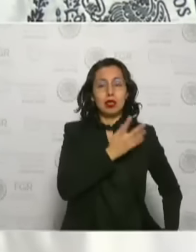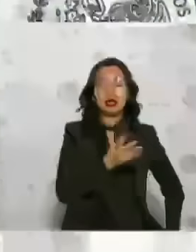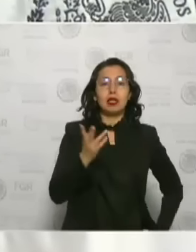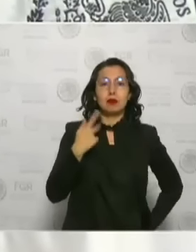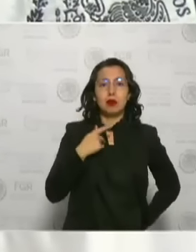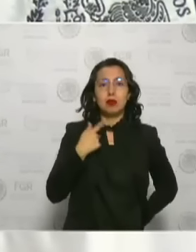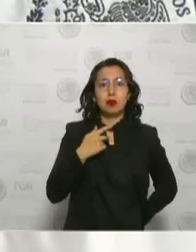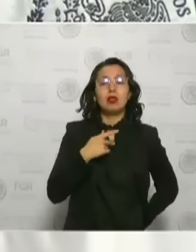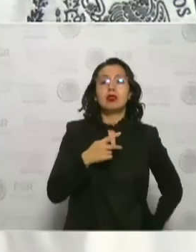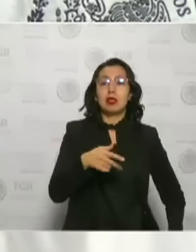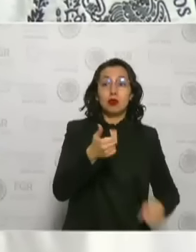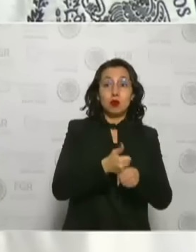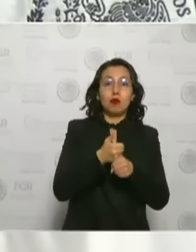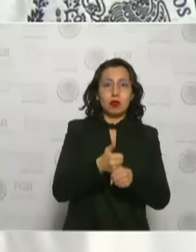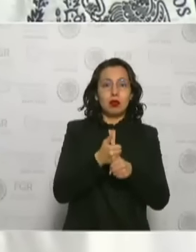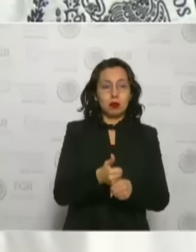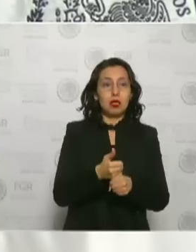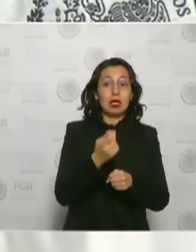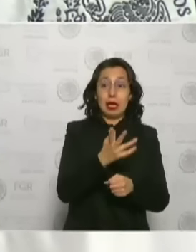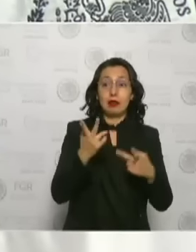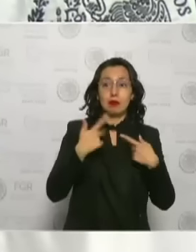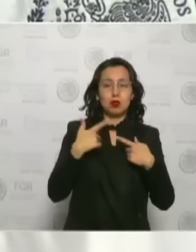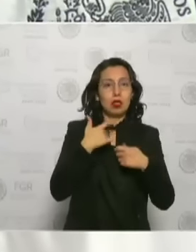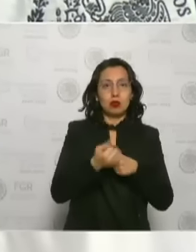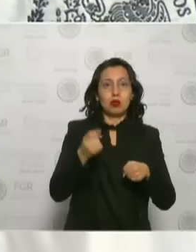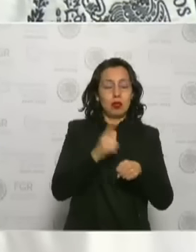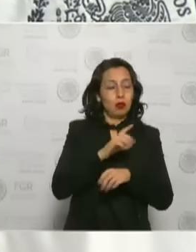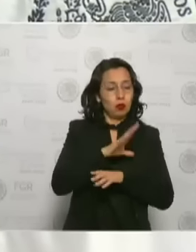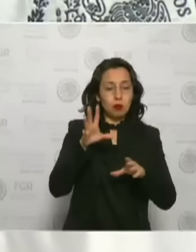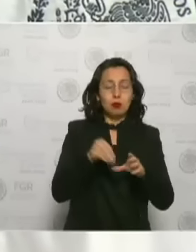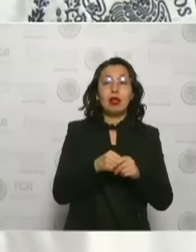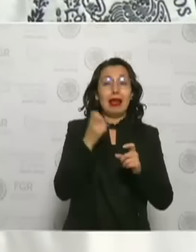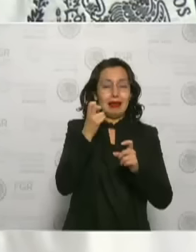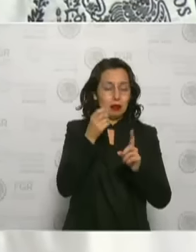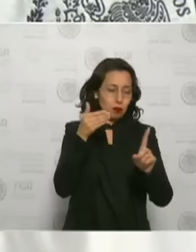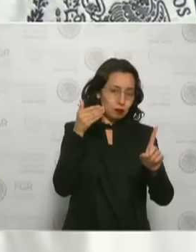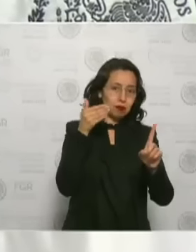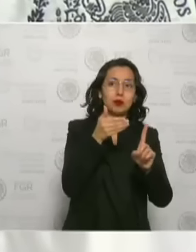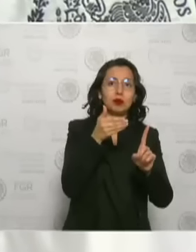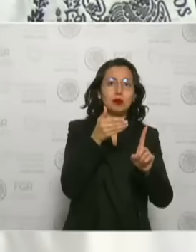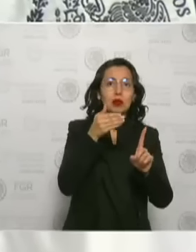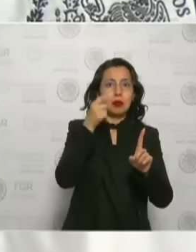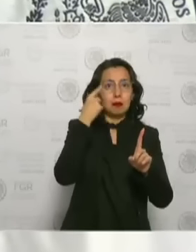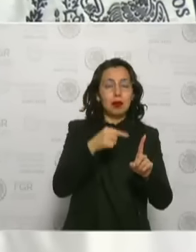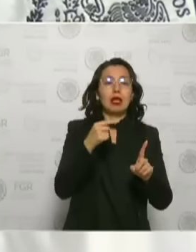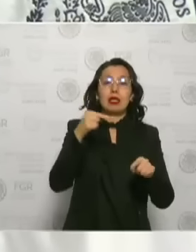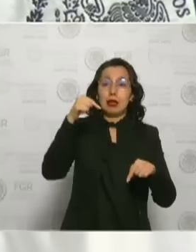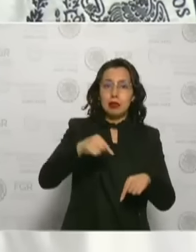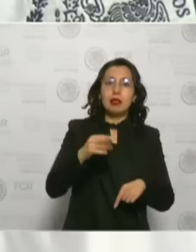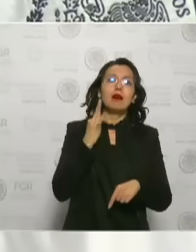del delito y para la sociedad son los objetivos medulares del queacer de la Fiscalía General.